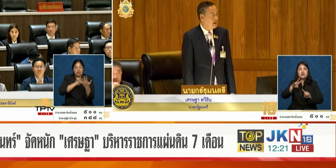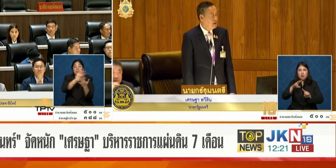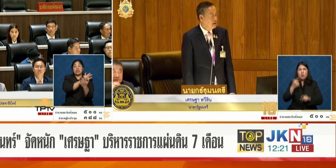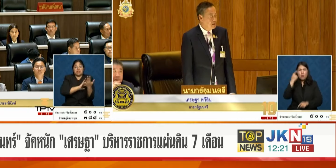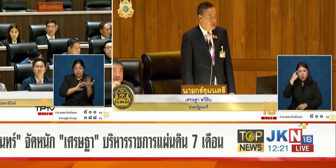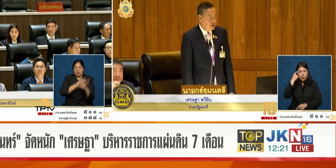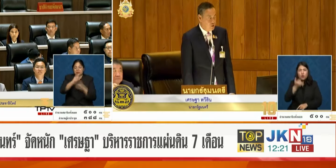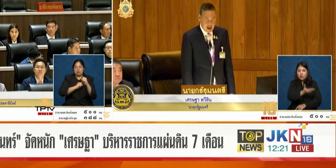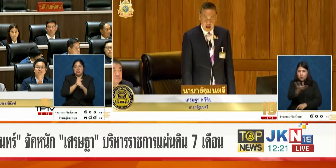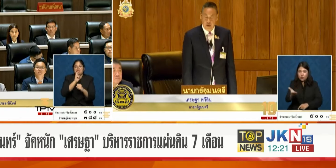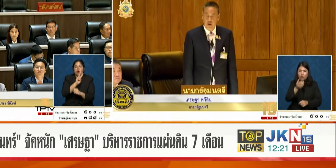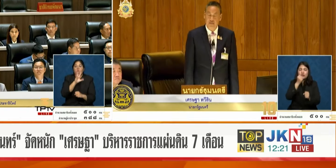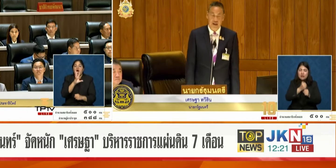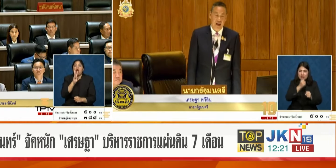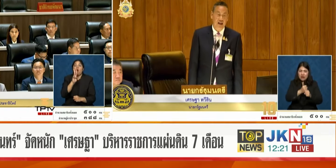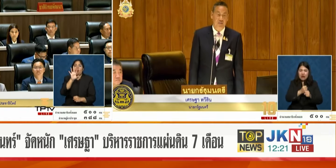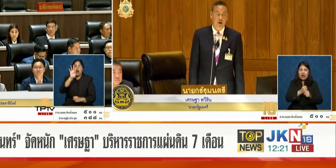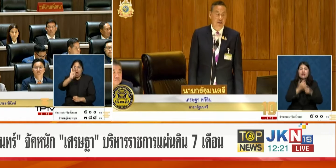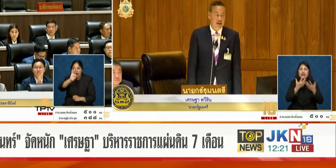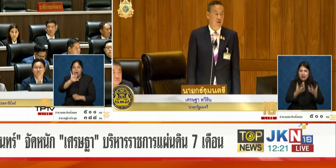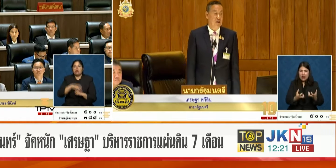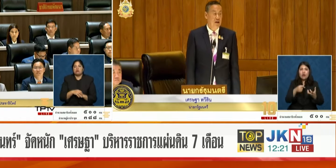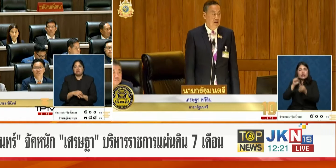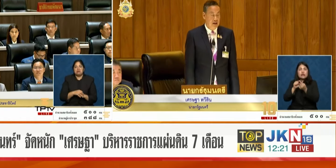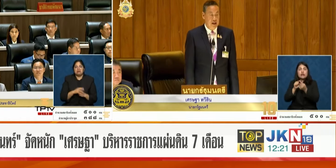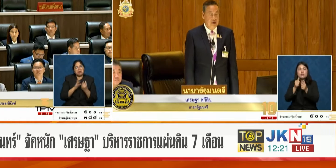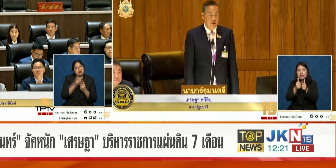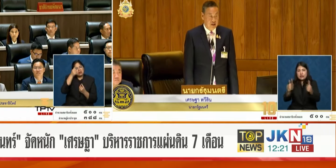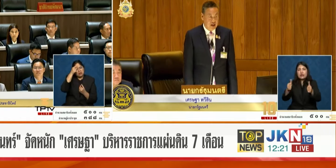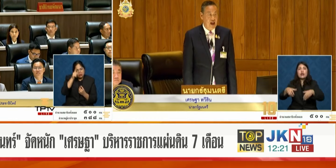ฐานะที่เป็นฝ่ายบริหารจะทำหลักนิติธรรม ให้เข้มแข็งกับประเทศได้หรือไม่จะเกิดคุก